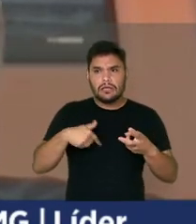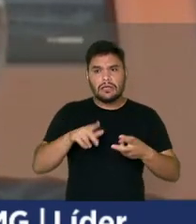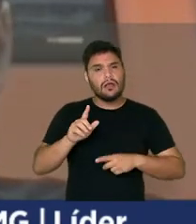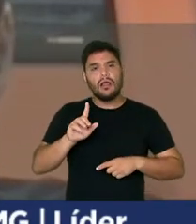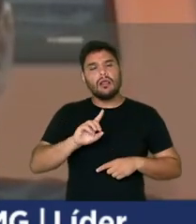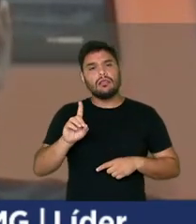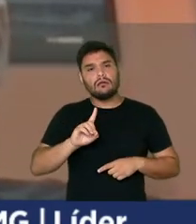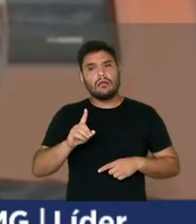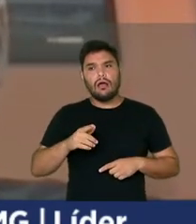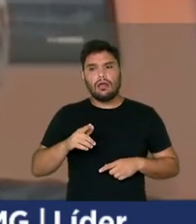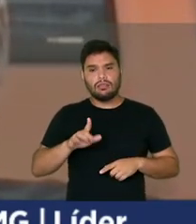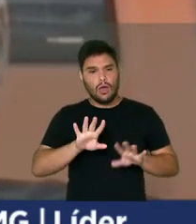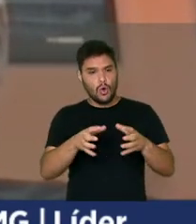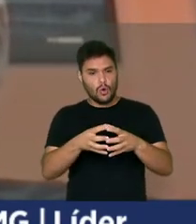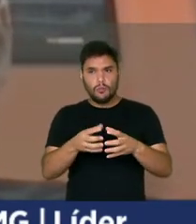MENOS EU VI ... PELO MENOS EU VI QUE NÃO É TÃO DESERTO